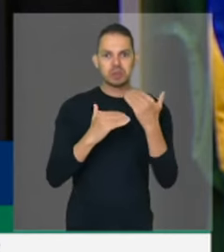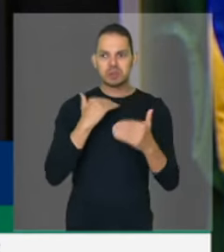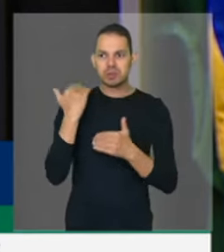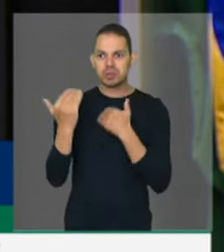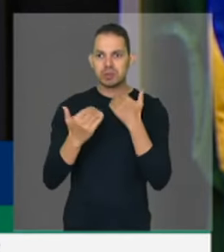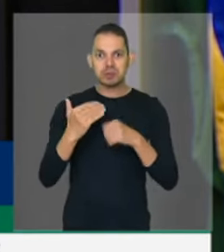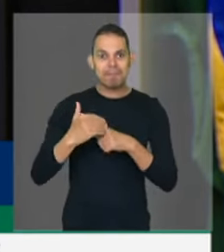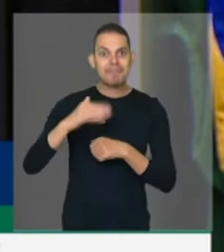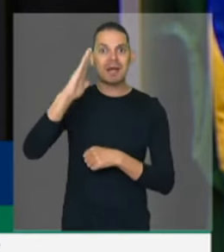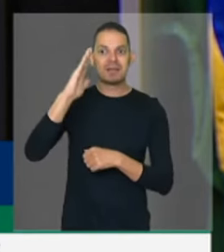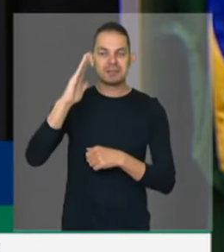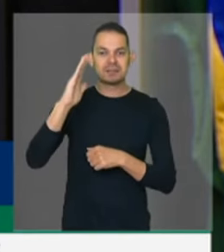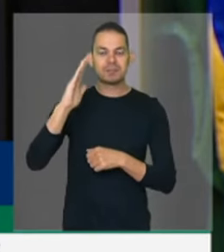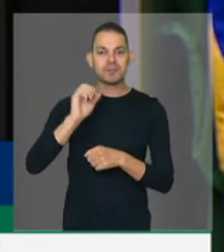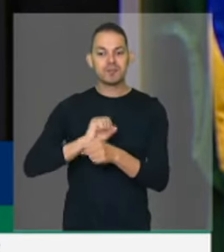COVID QUE MUITOS CAMPOS DE BATALHA DE GUERRAS